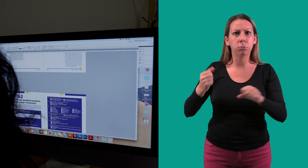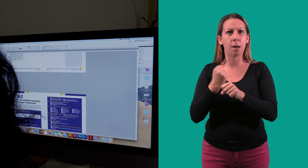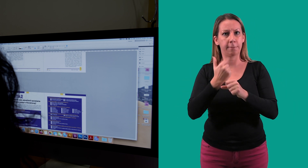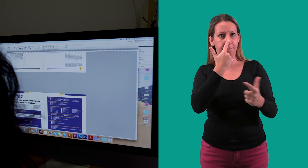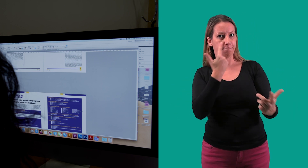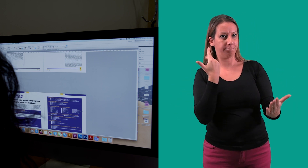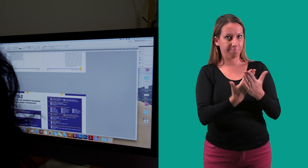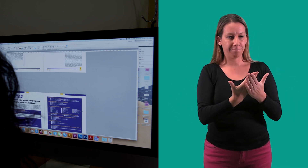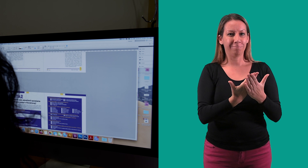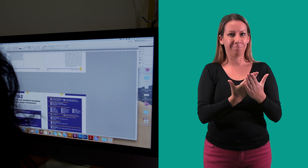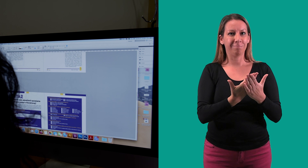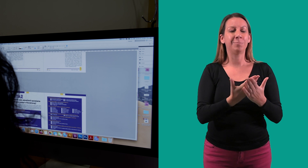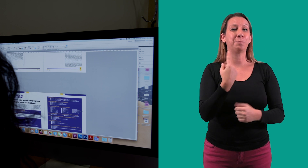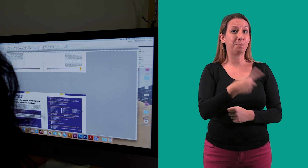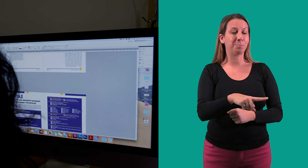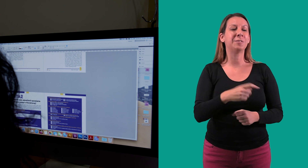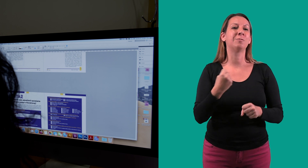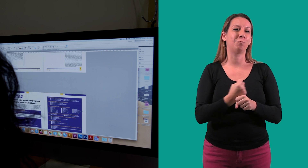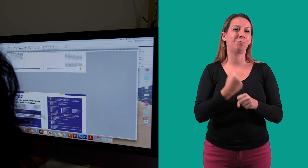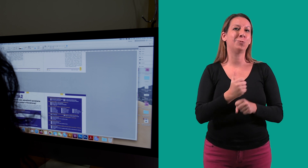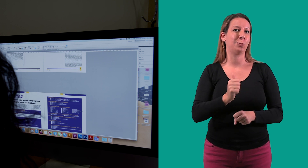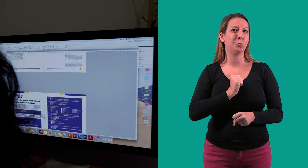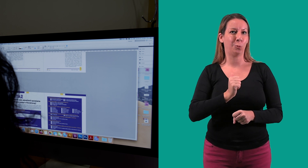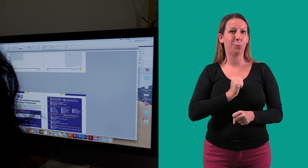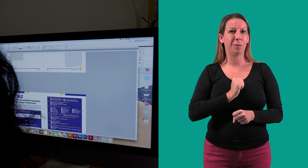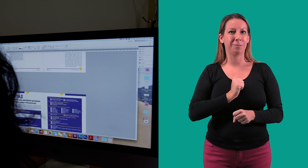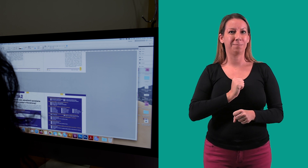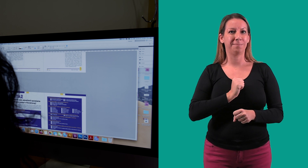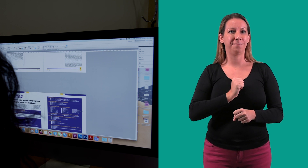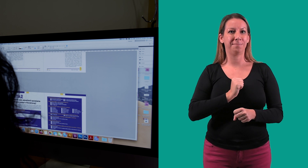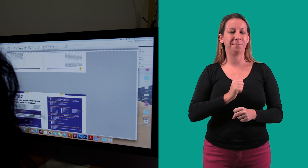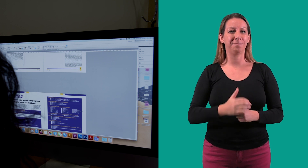e una postazione di lavoro adeguata. Petra lavora da sola.